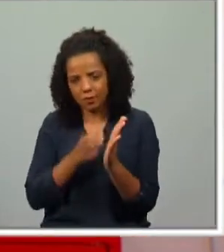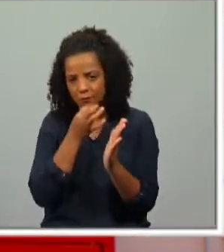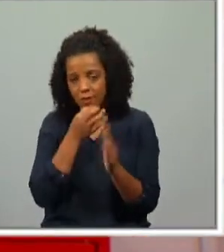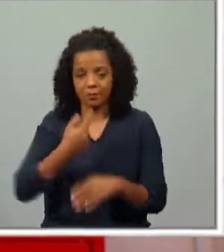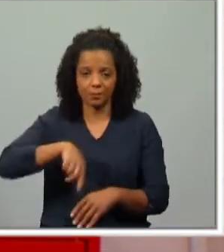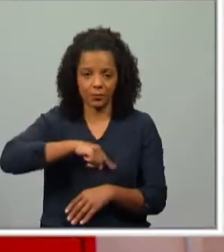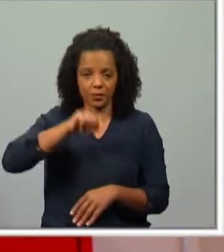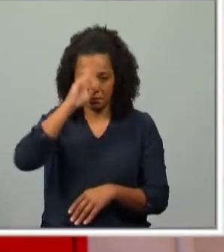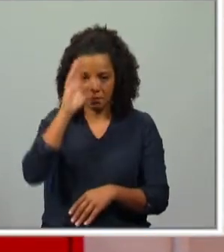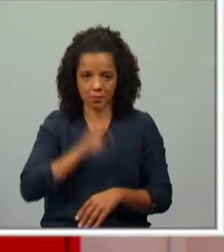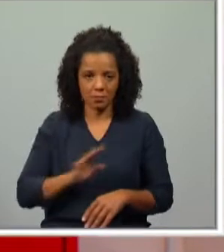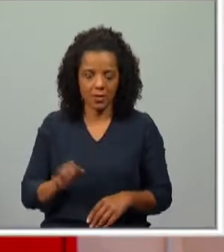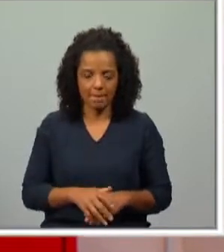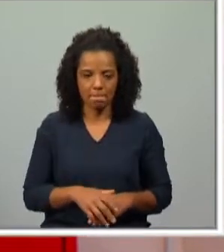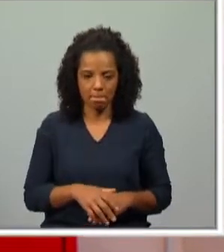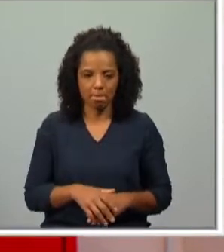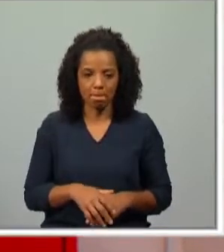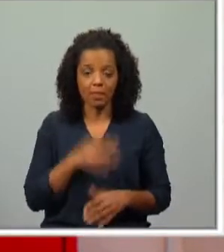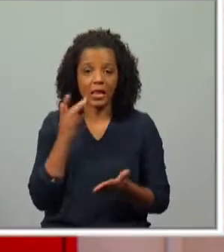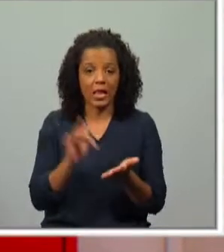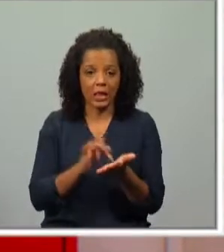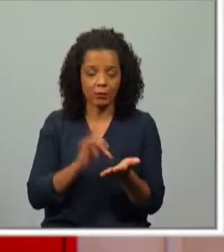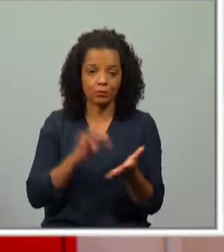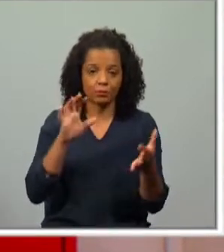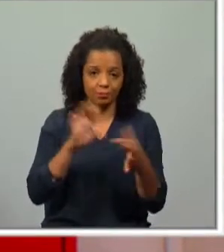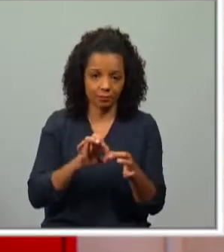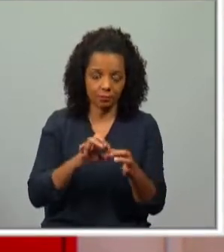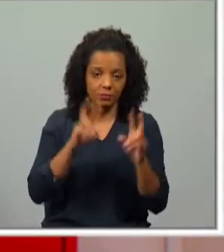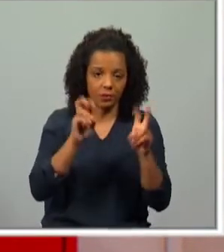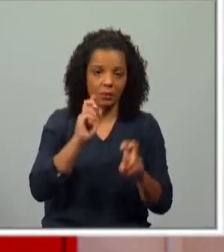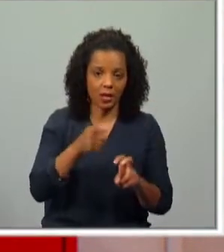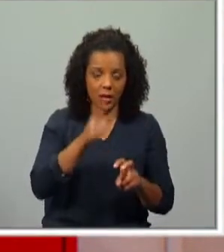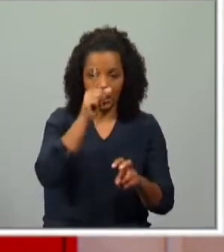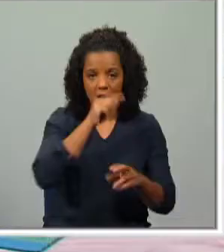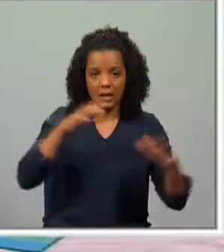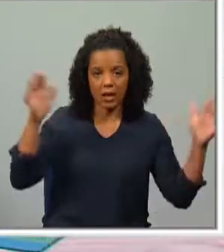também já sabemos que o livre é sobre uma gaivota e o gato que ensinou a voar 我們也已經知道免費是關於海鷗和教他飛翔的貓